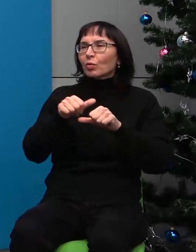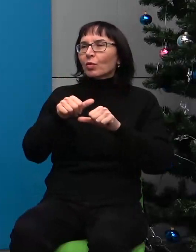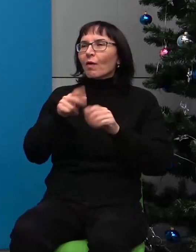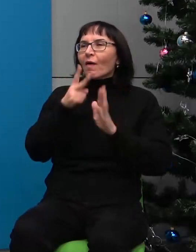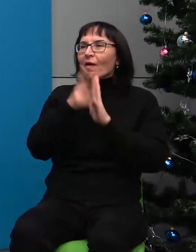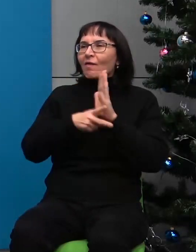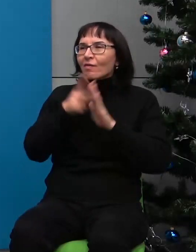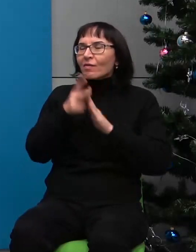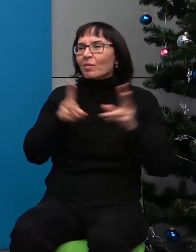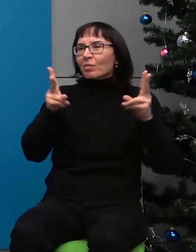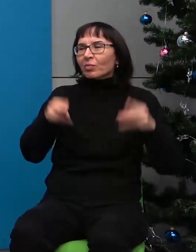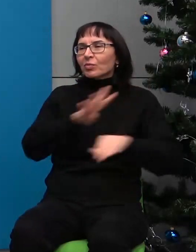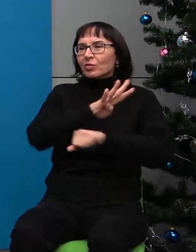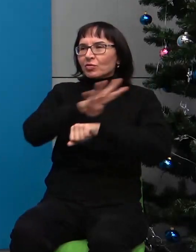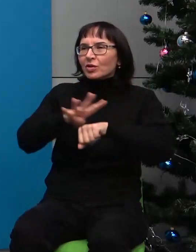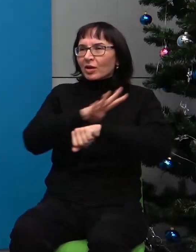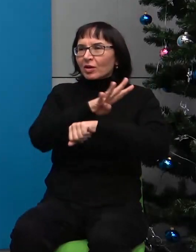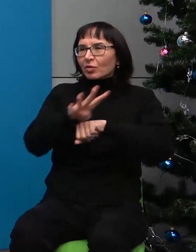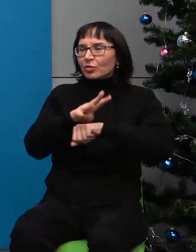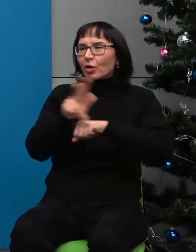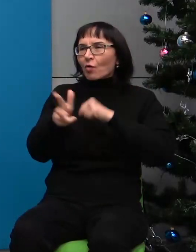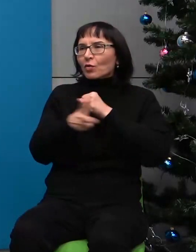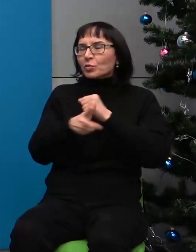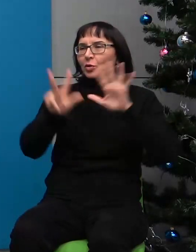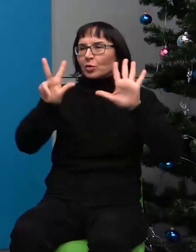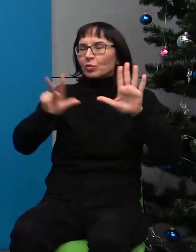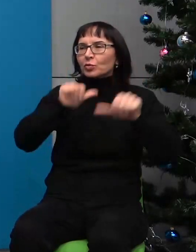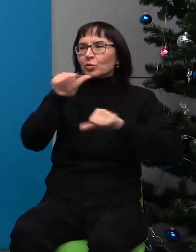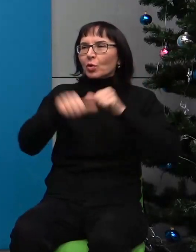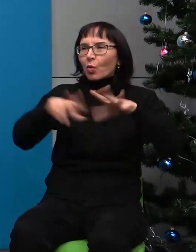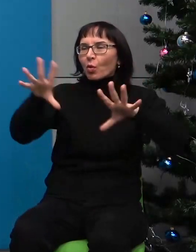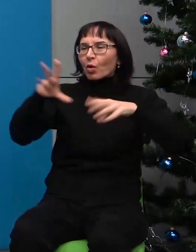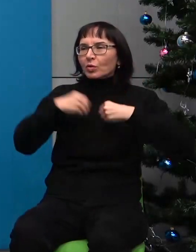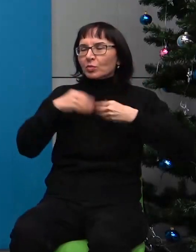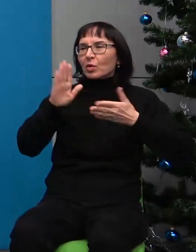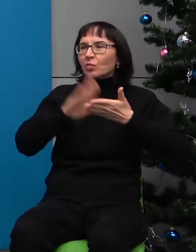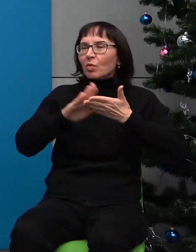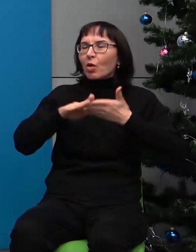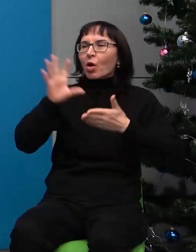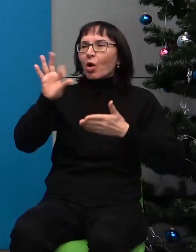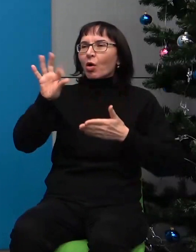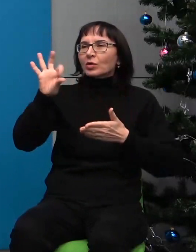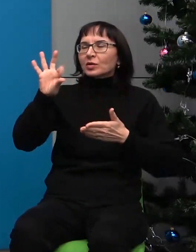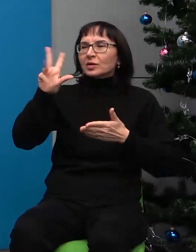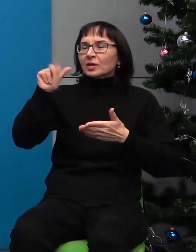I on w 1988 roku dostał Oscara za najnowszy film dokumentalny.